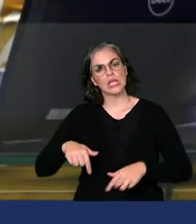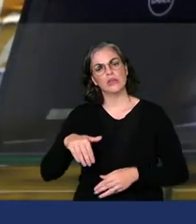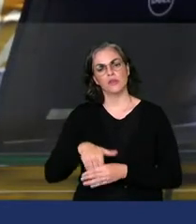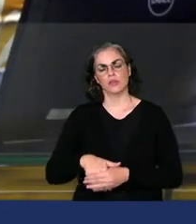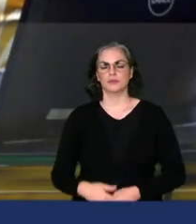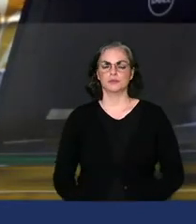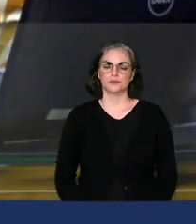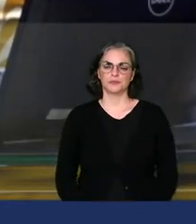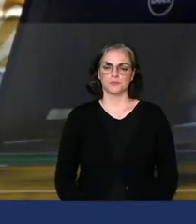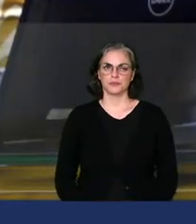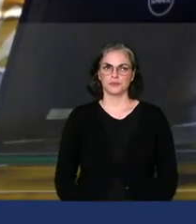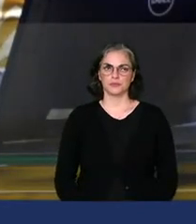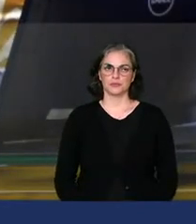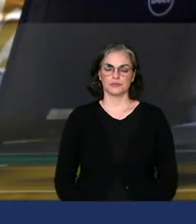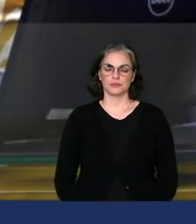TRAZER PARA VOTAR... -- [PRESIDENTE]: ESTÁ